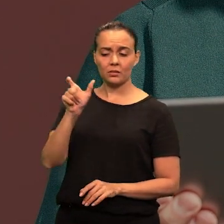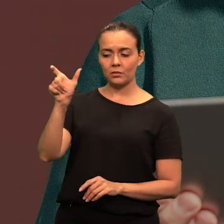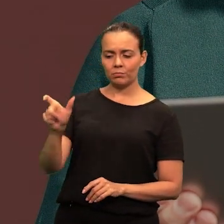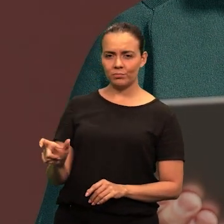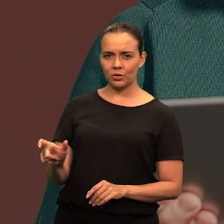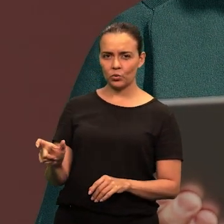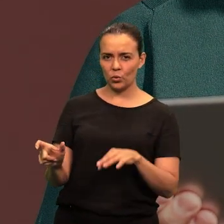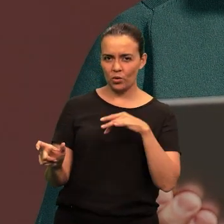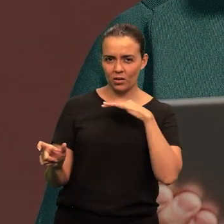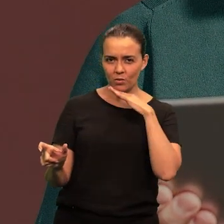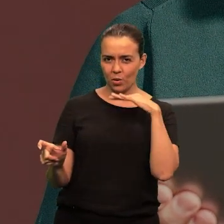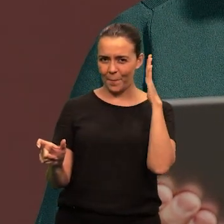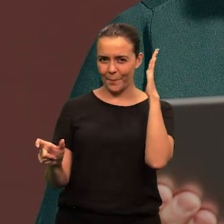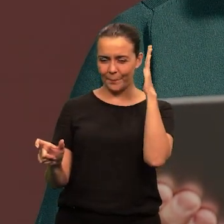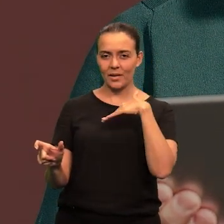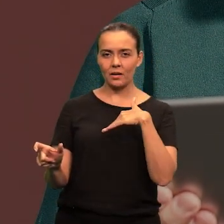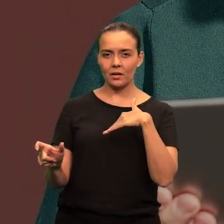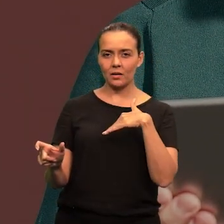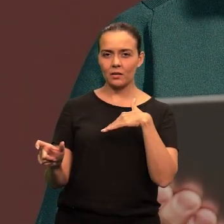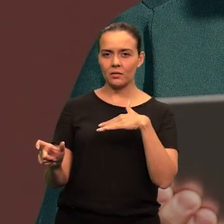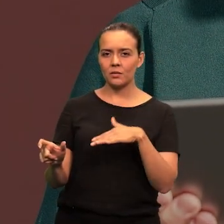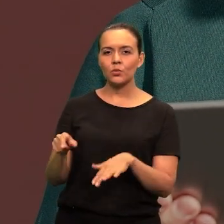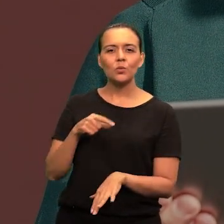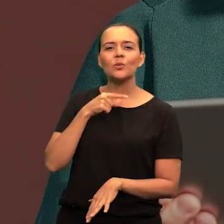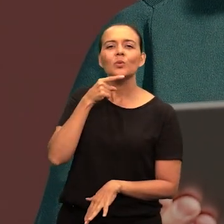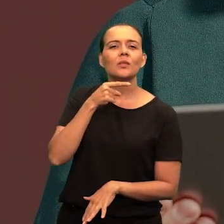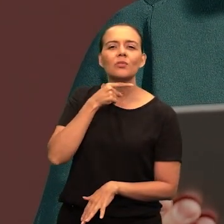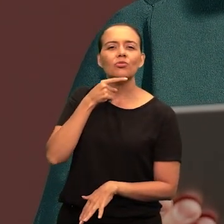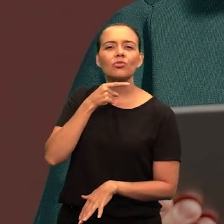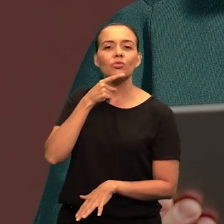que a pessoa seja, não adianta você não tentar